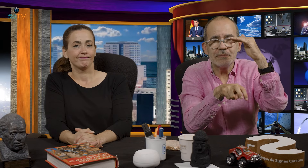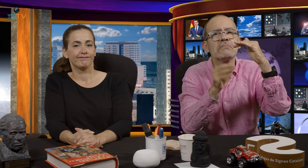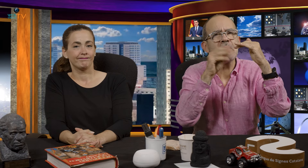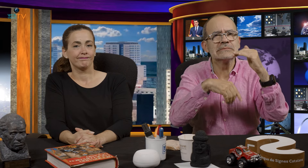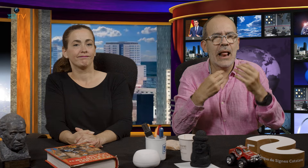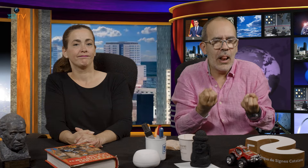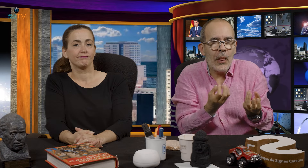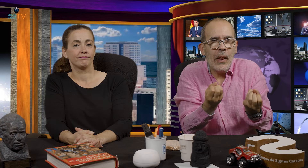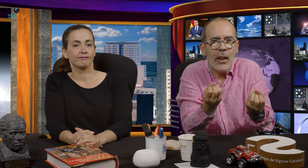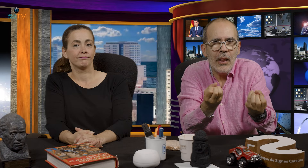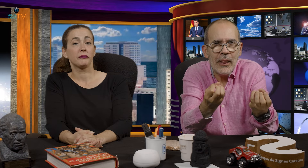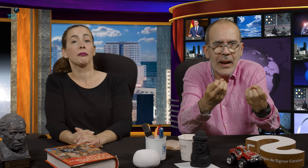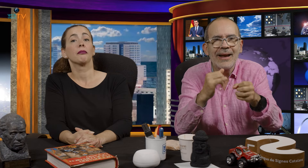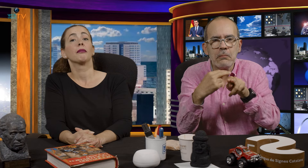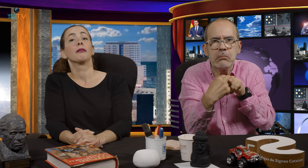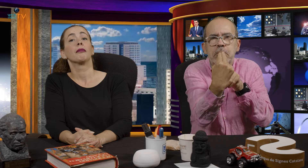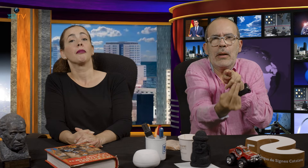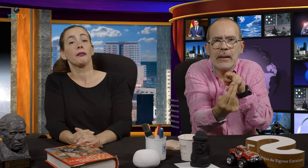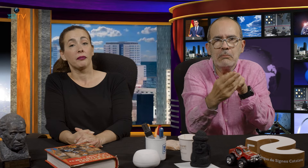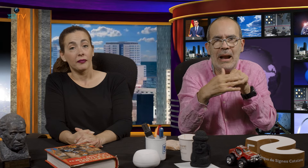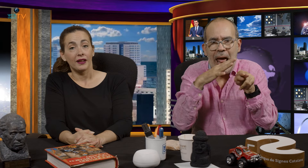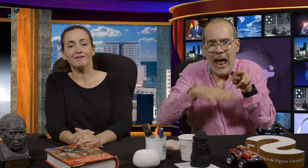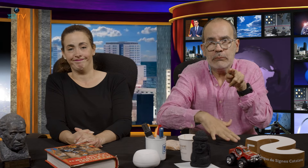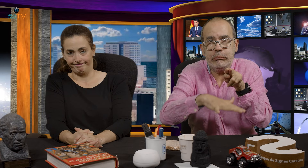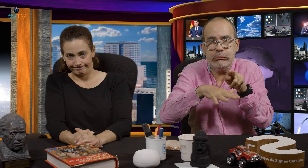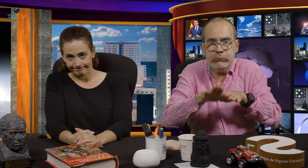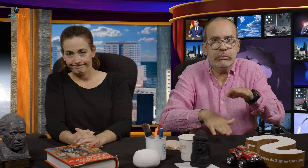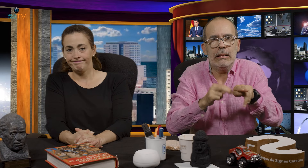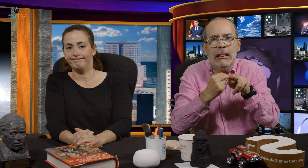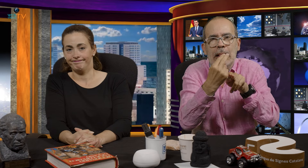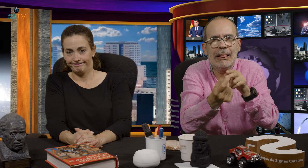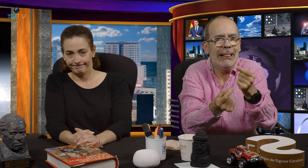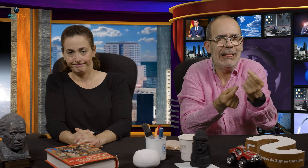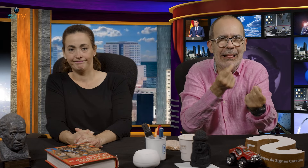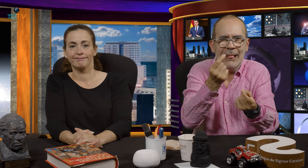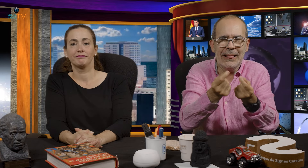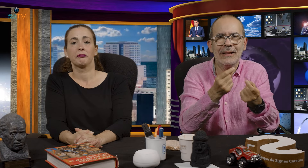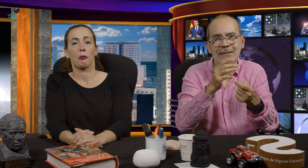Dentro del túnel había luces para guiar el camino y puentes para no tocar el agua.